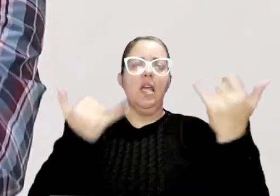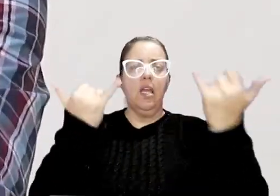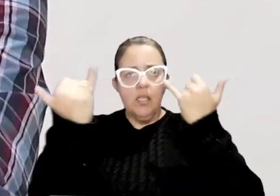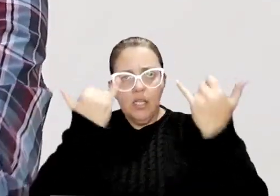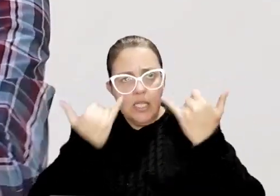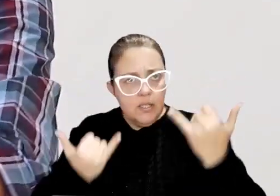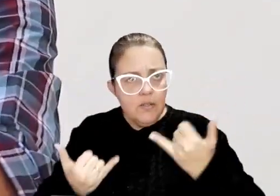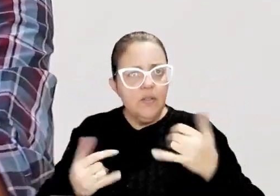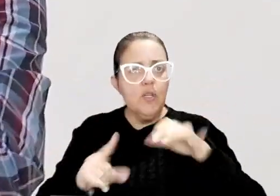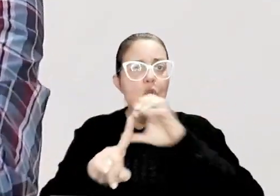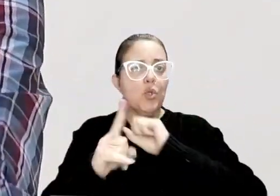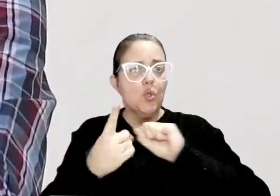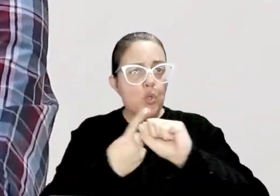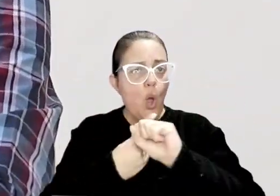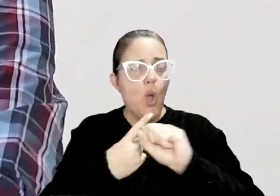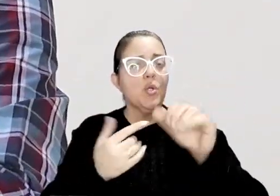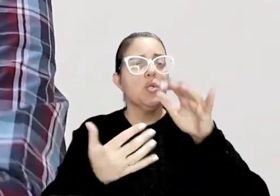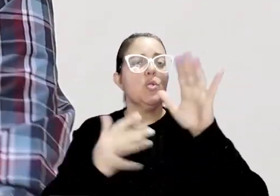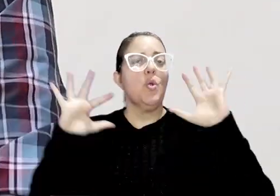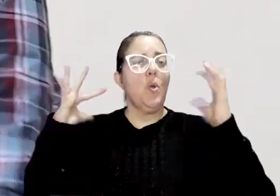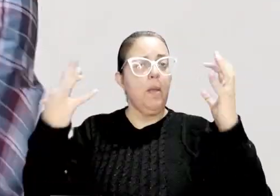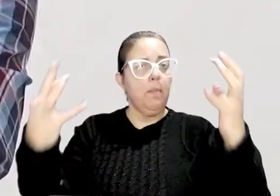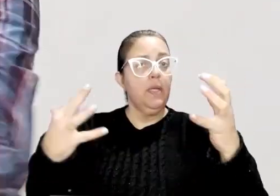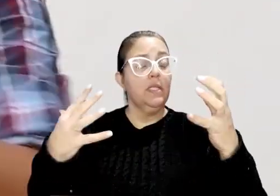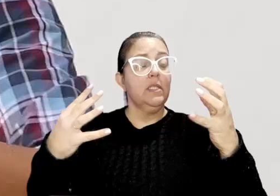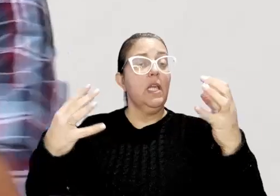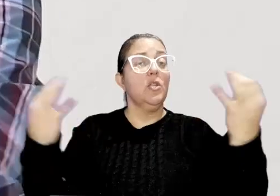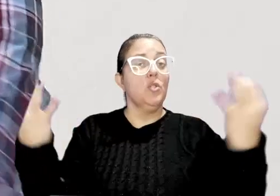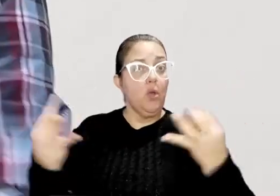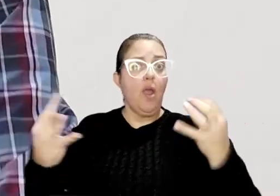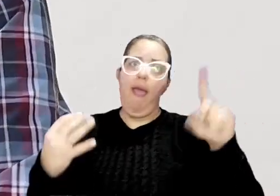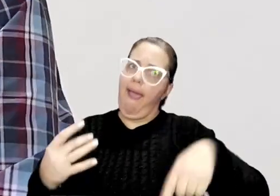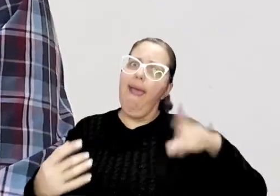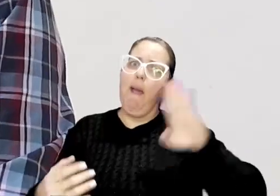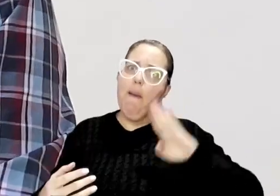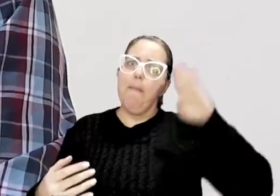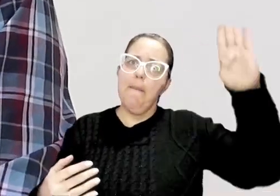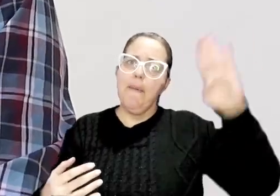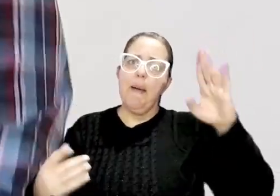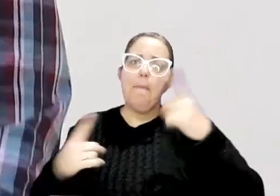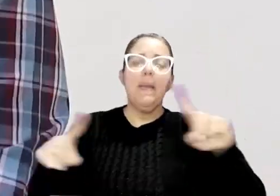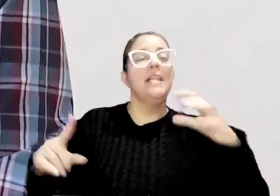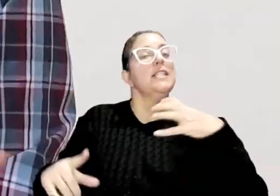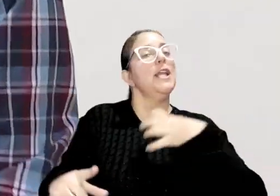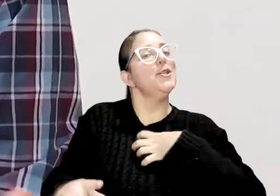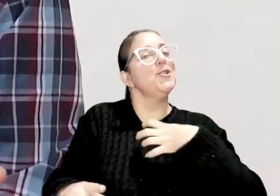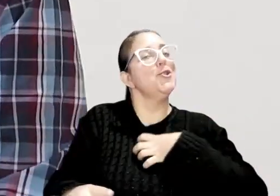um outro de uma outra forma de uma forma muito mais dialógica dialética e muito mais complexa